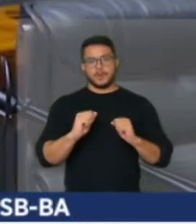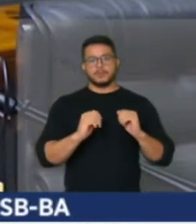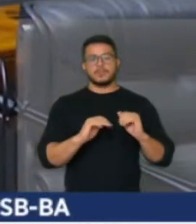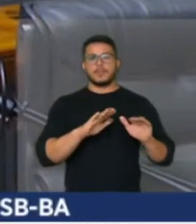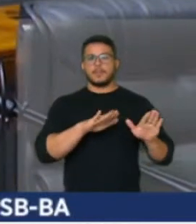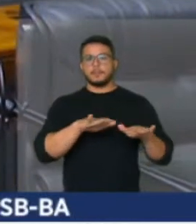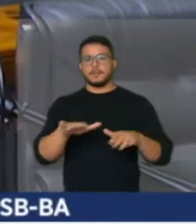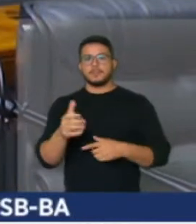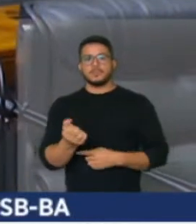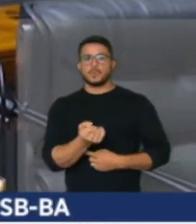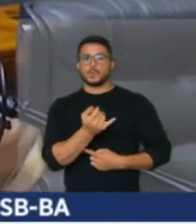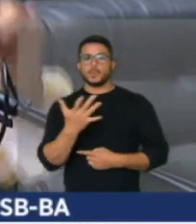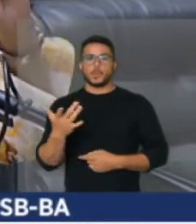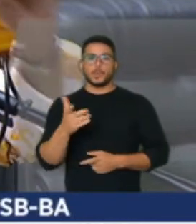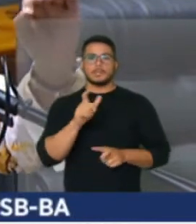EM DEFESA DOS MUNICÍPIOS